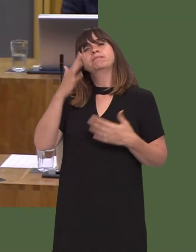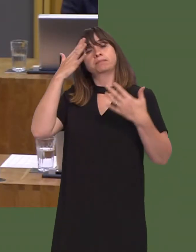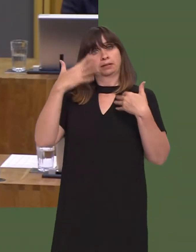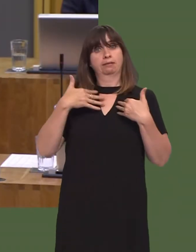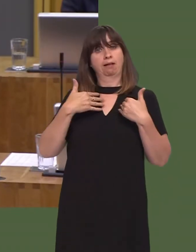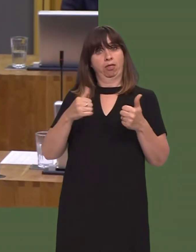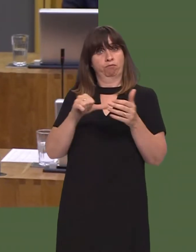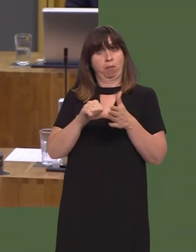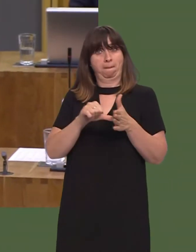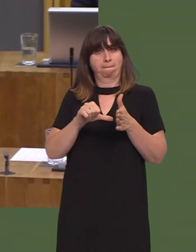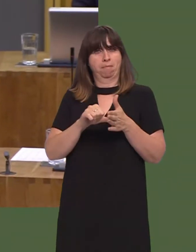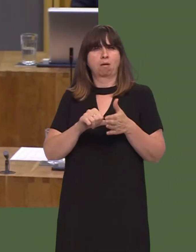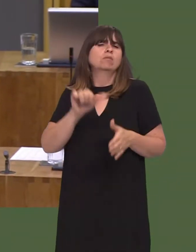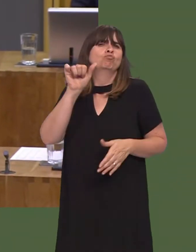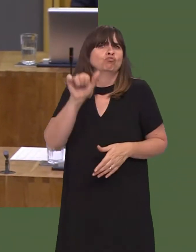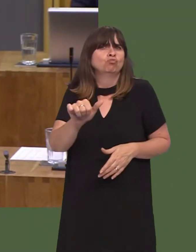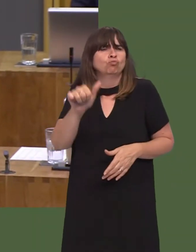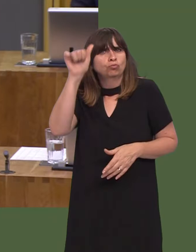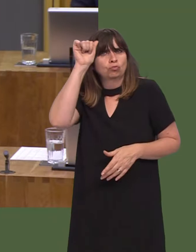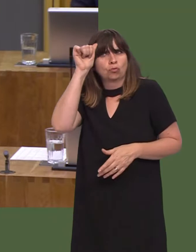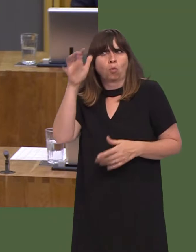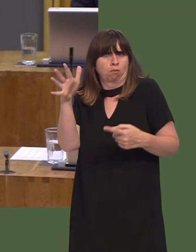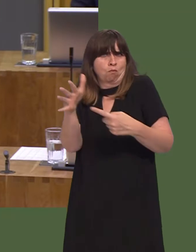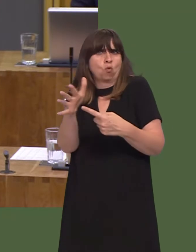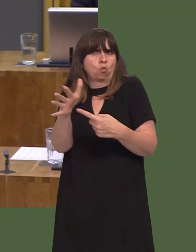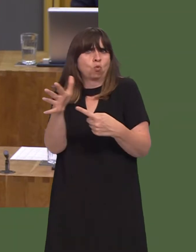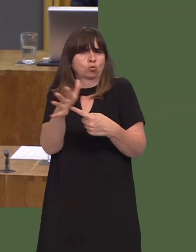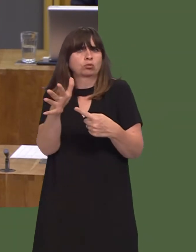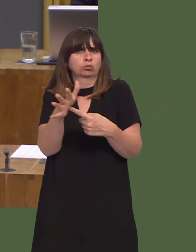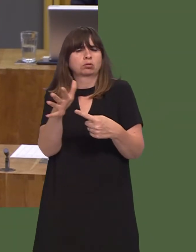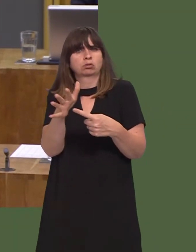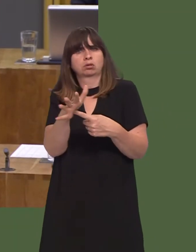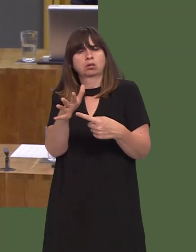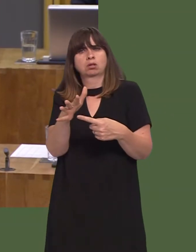ni fyddai neb yn dadlau yn erbyn sicrhau eu bod nhwín cael y cymorth sydd ei eisiau arnyn